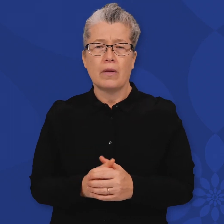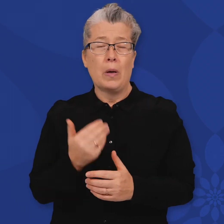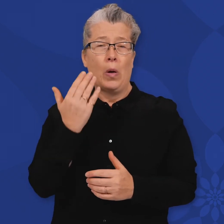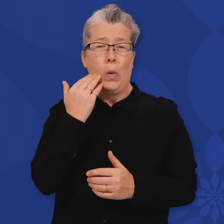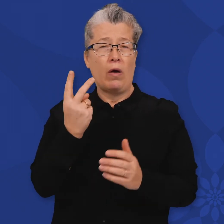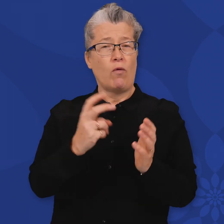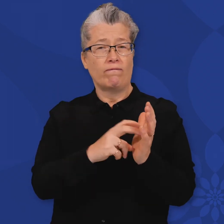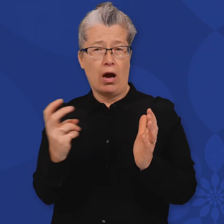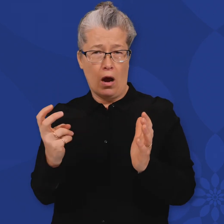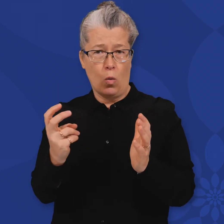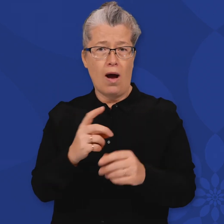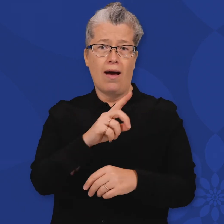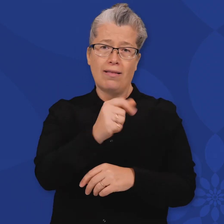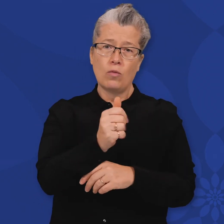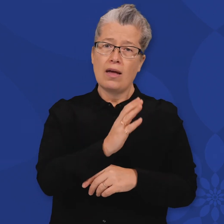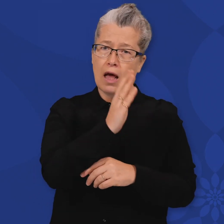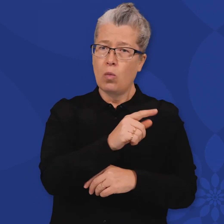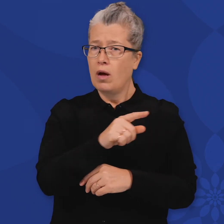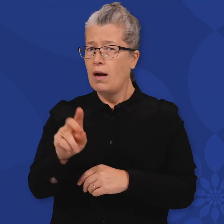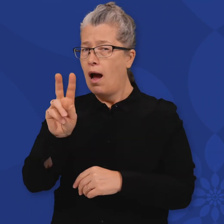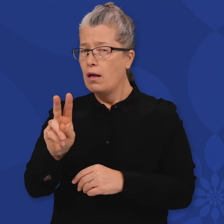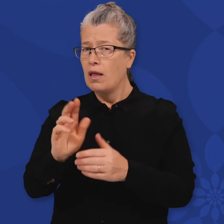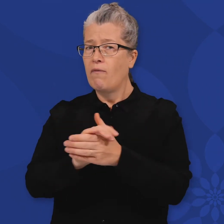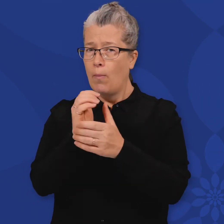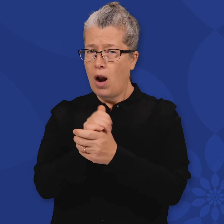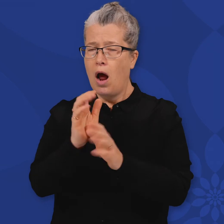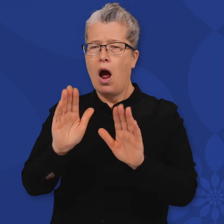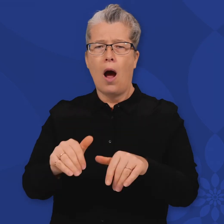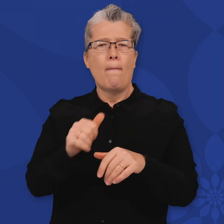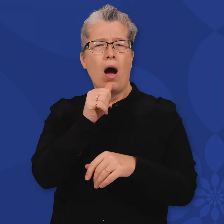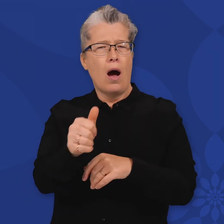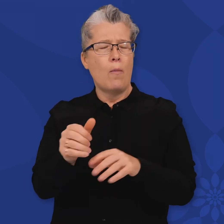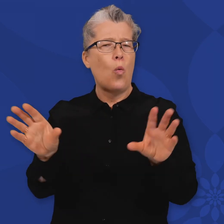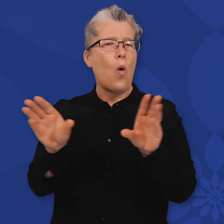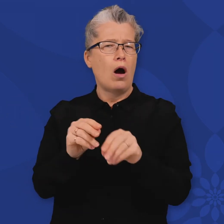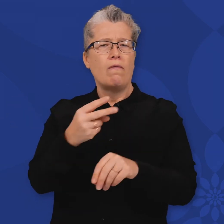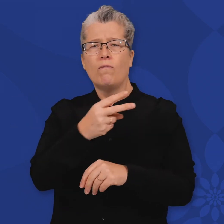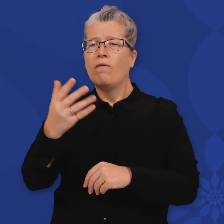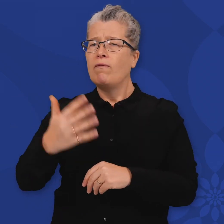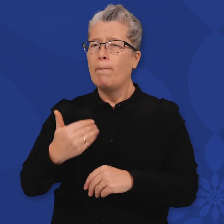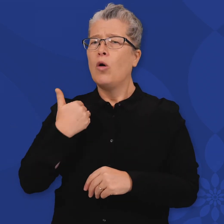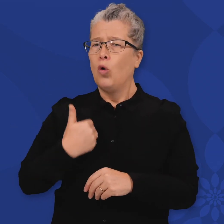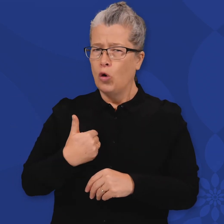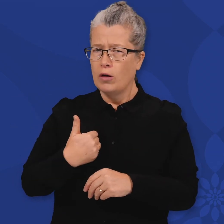Under de senaste två veckorna (19.1–2.2) har det rapporterats sammanlagt 250 dödsfall, -